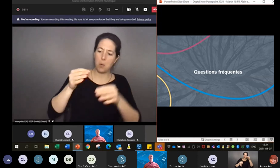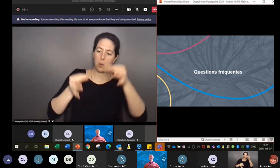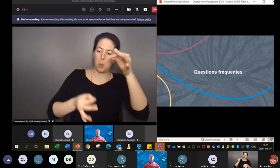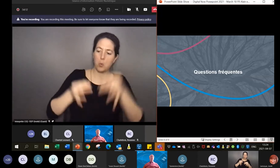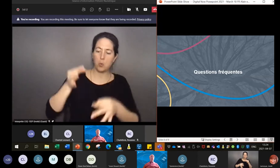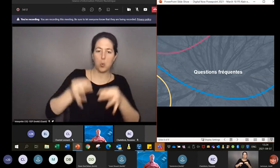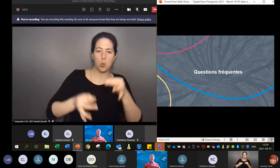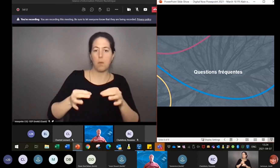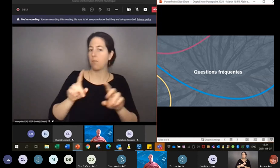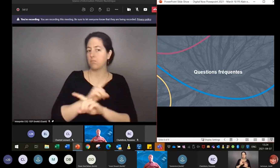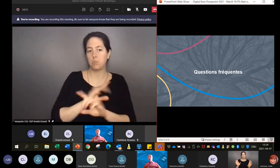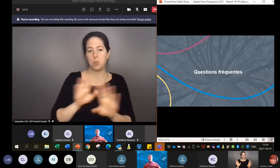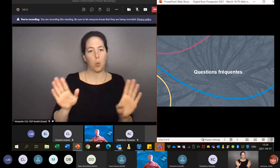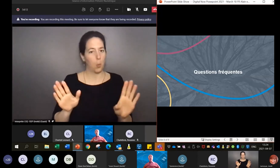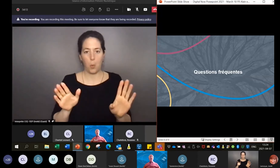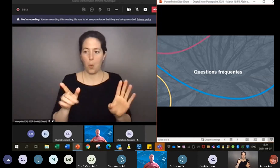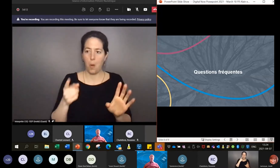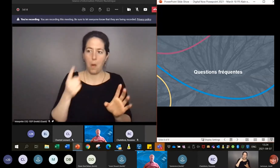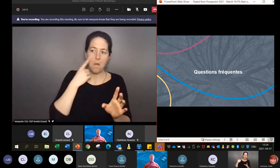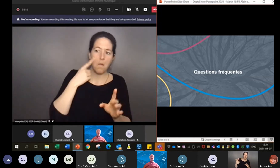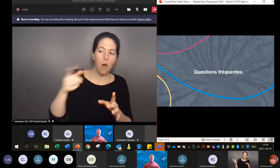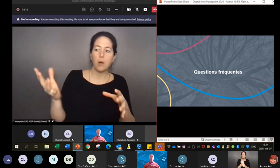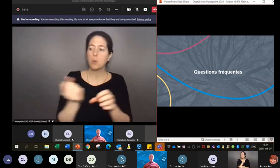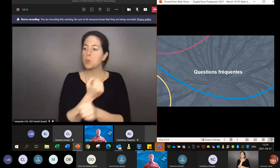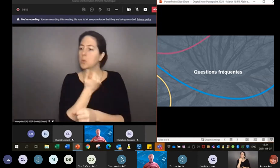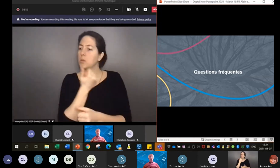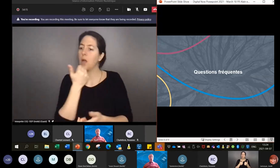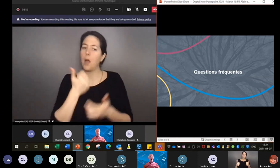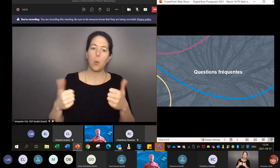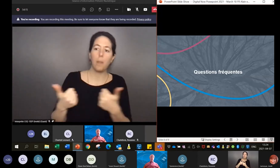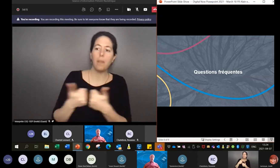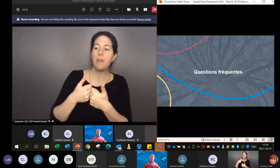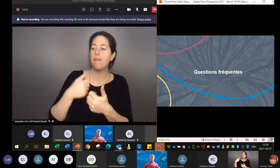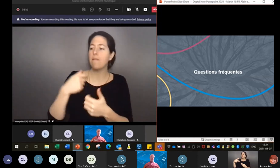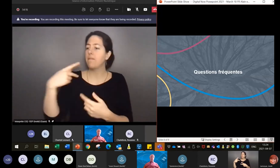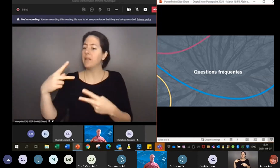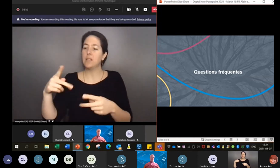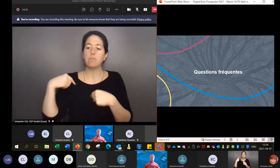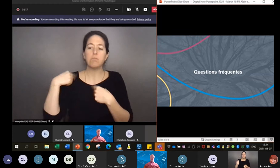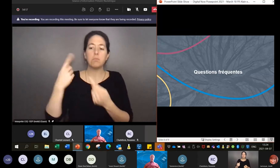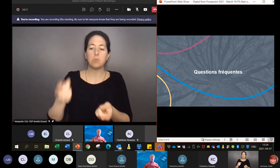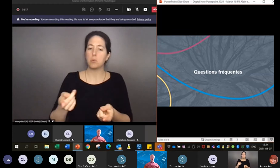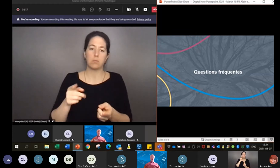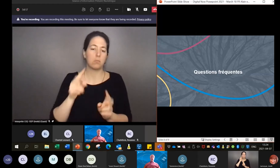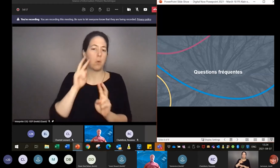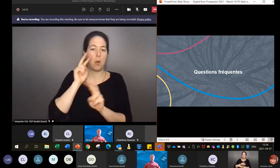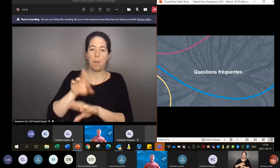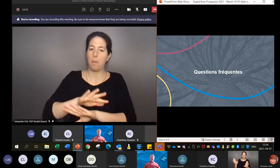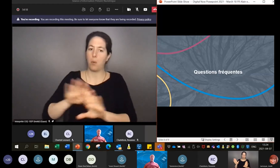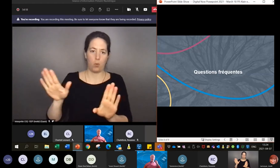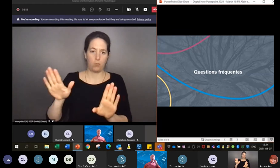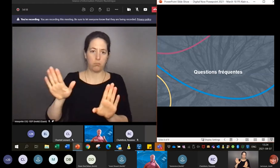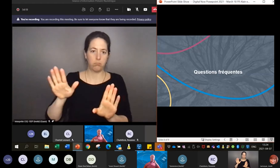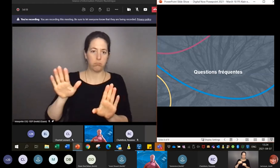les succès ou peut-être les défis